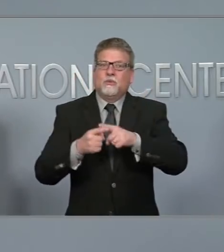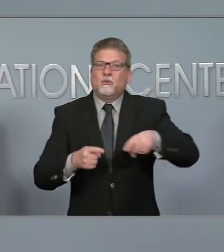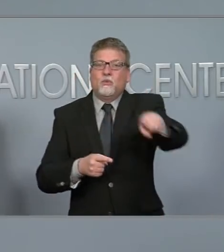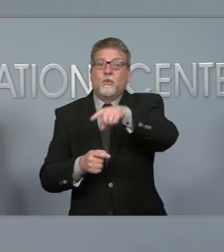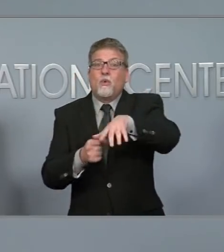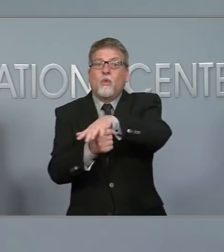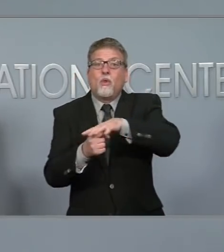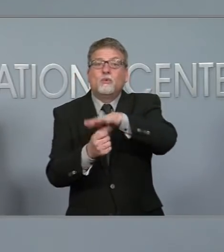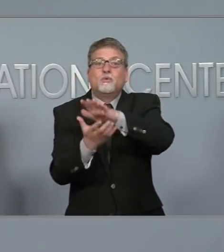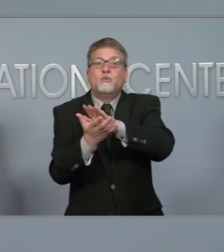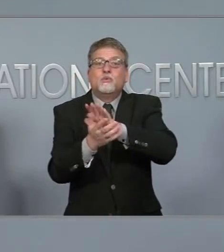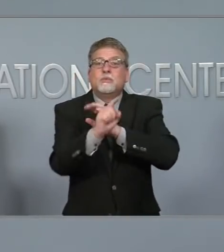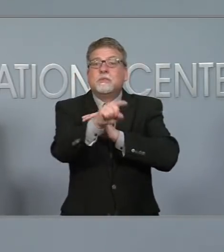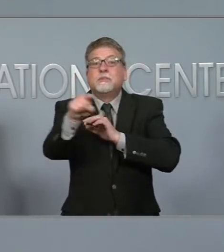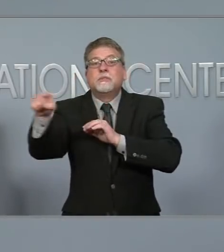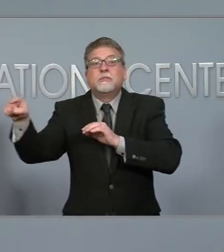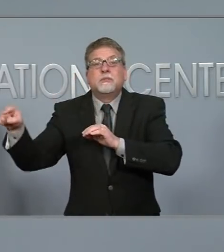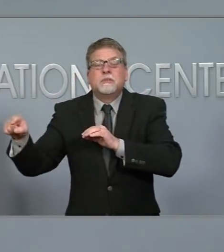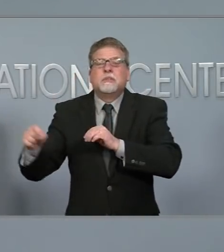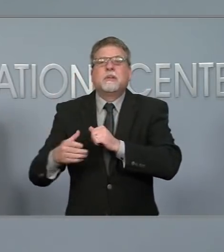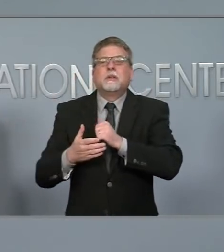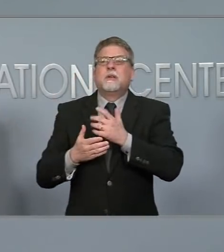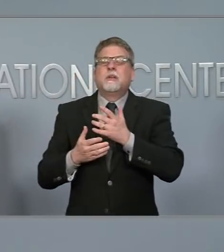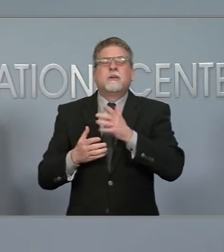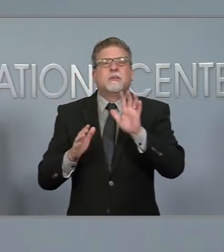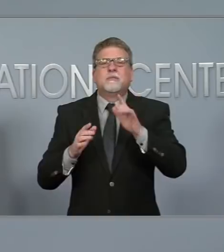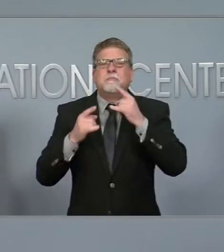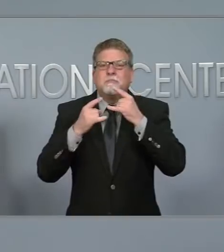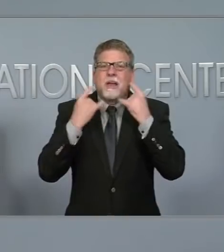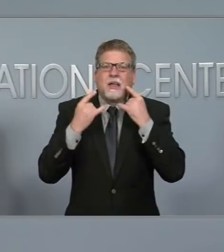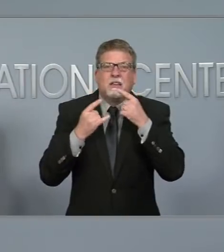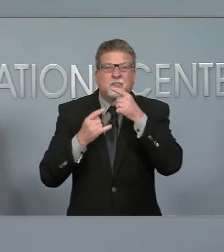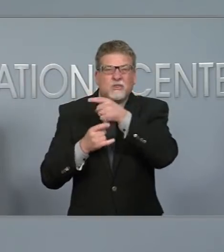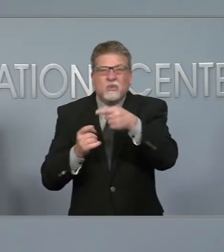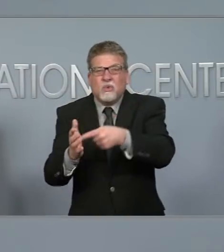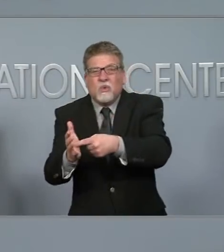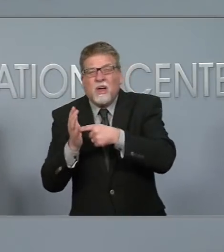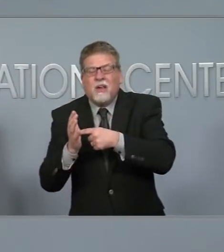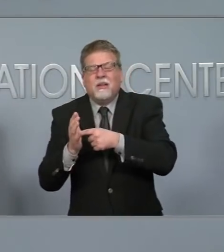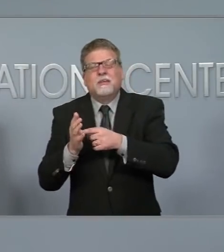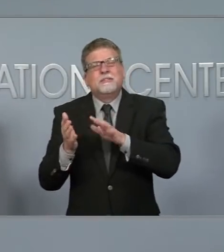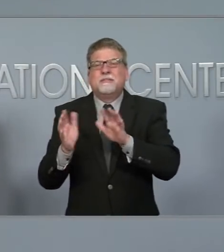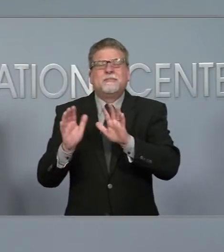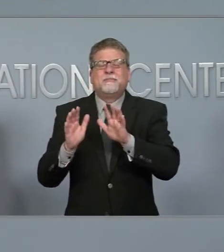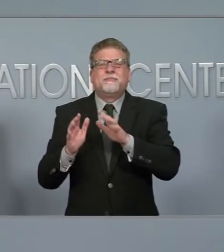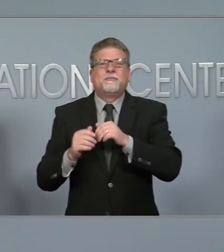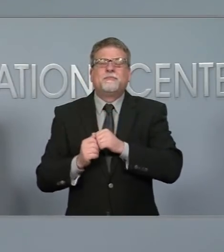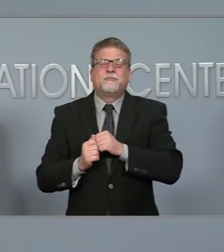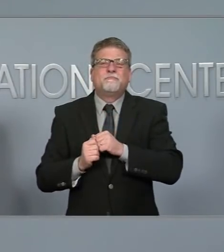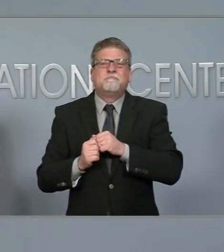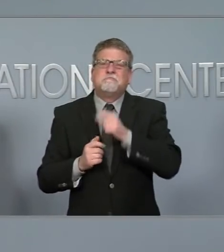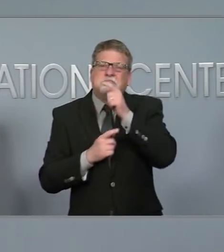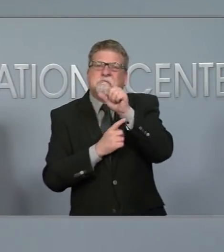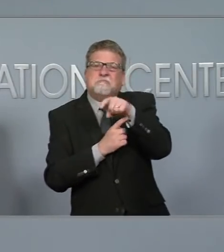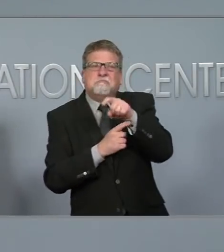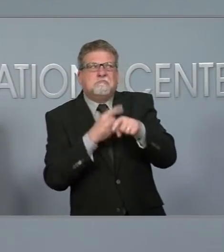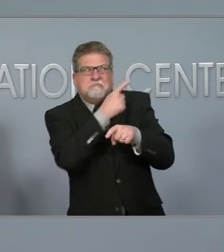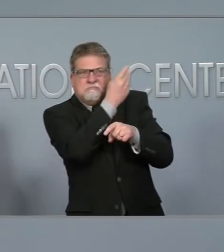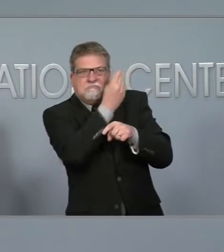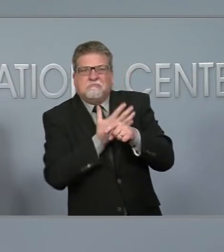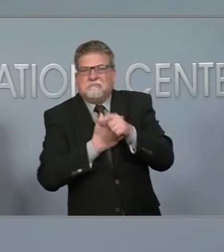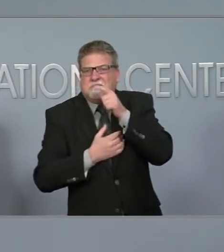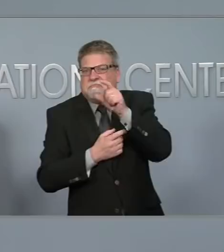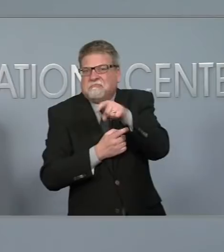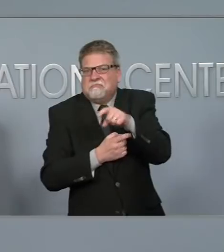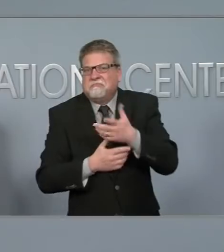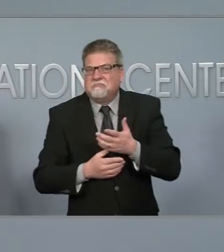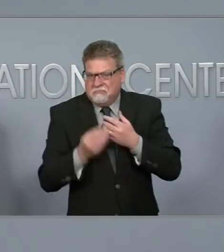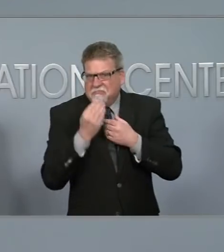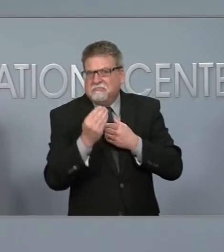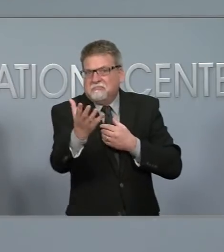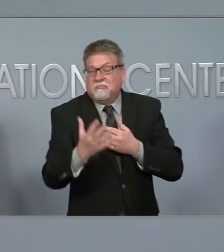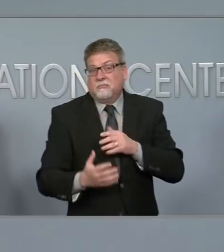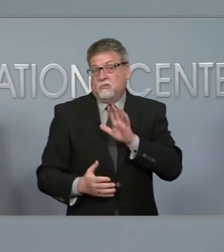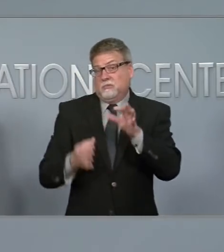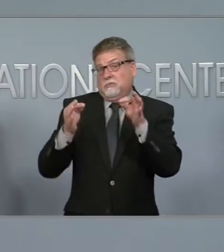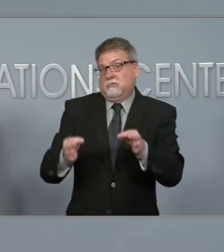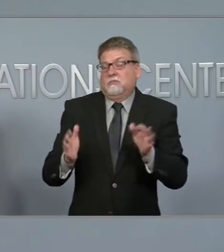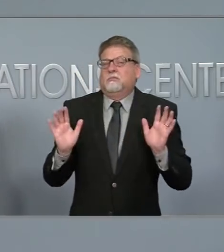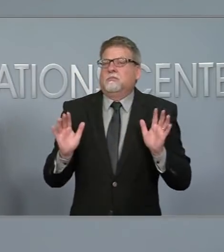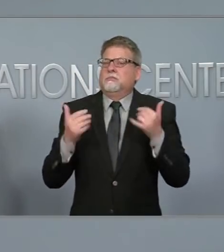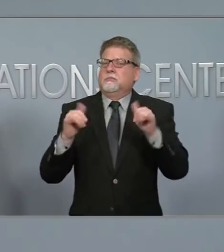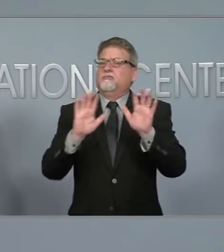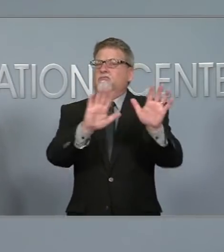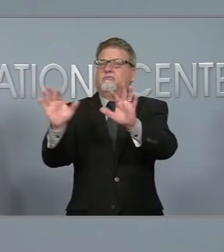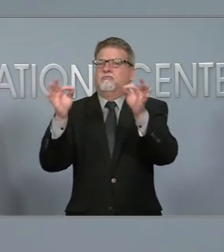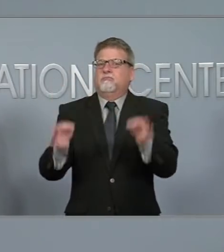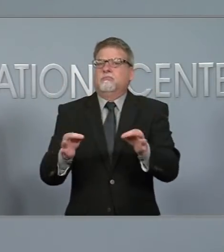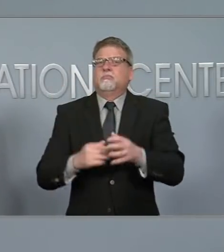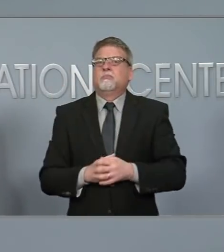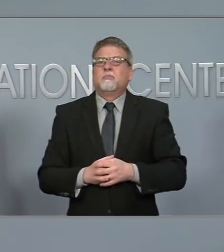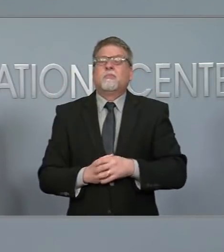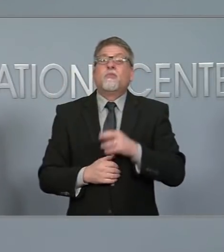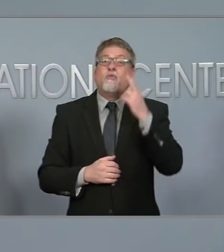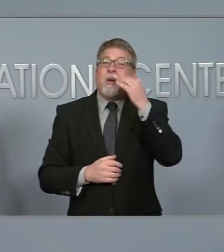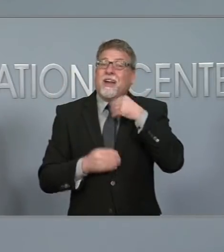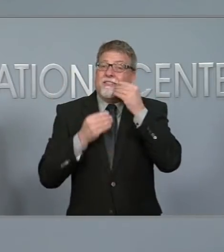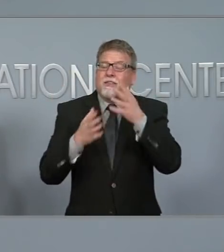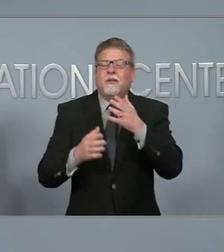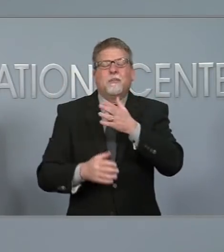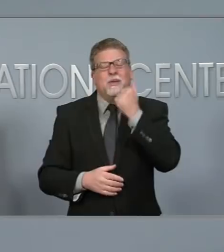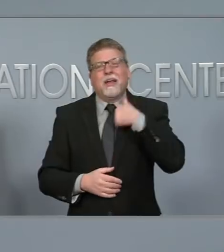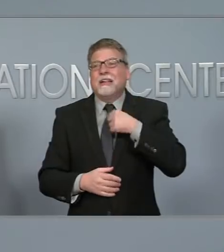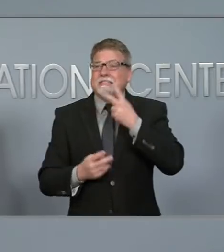ver esta guía